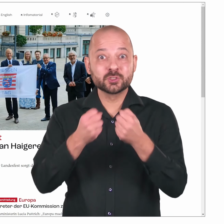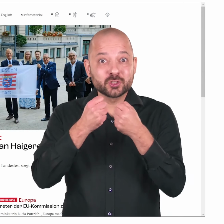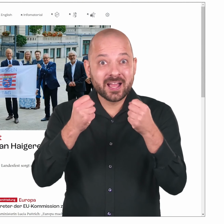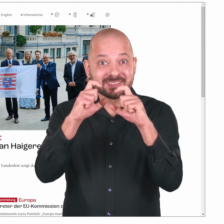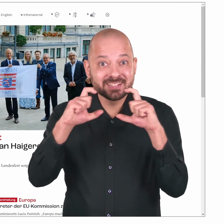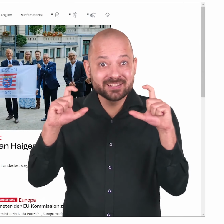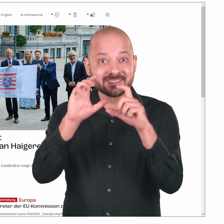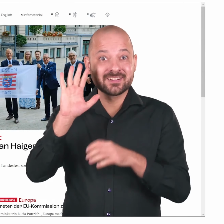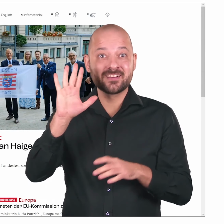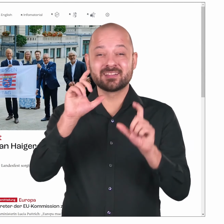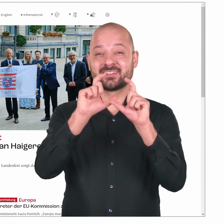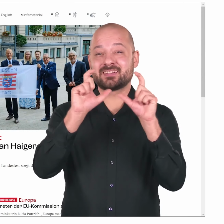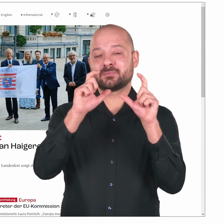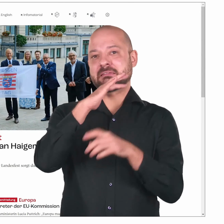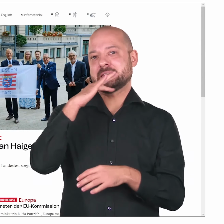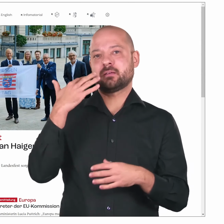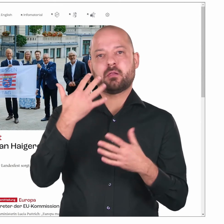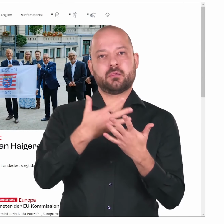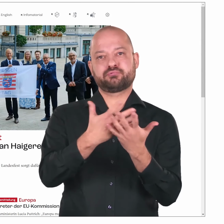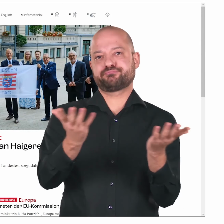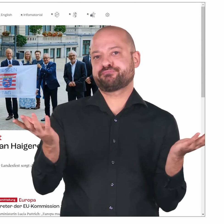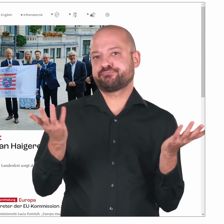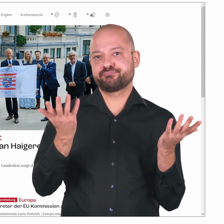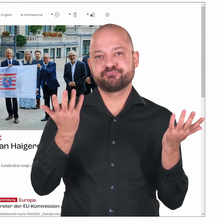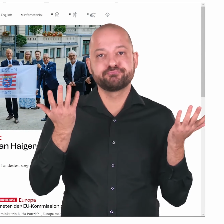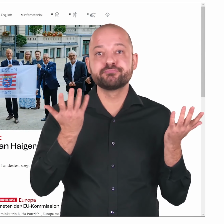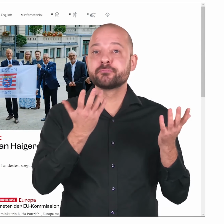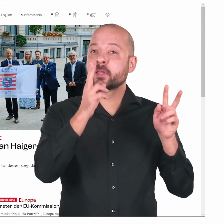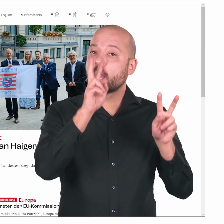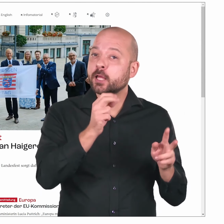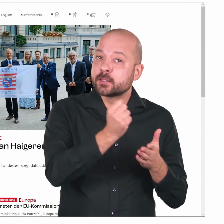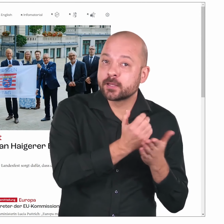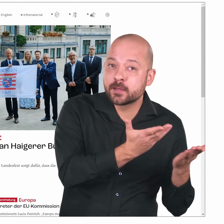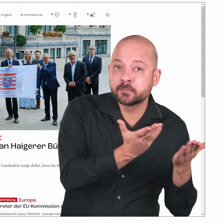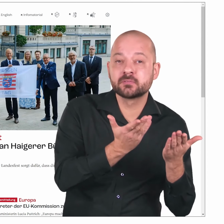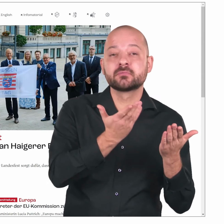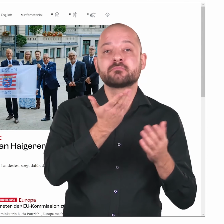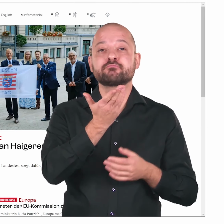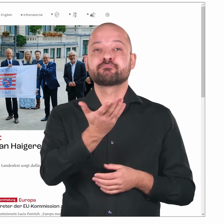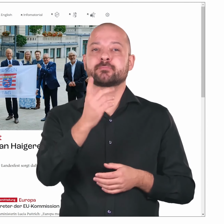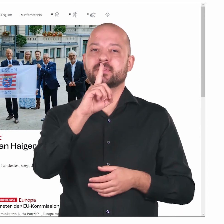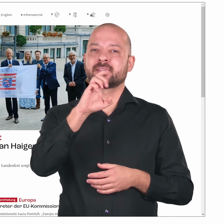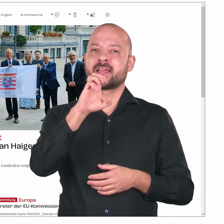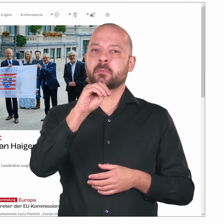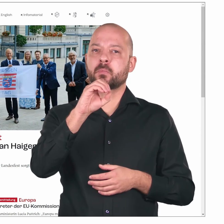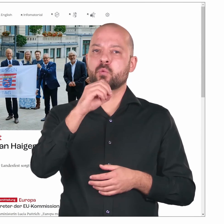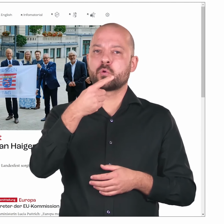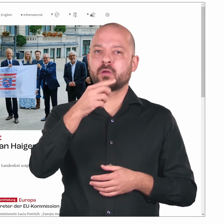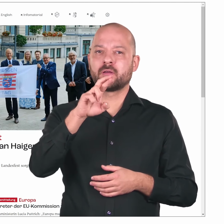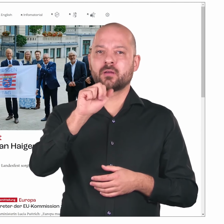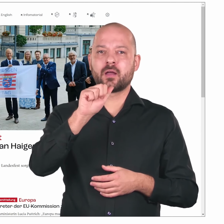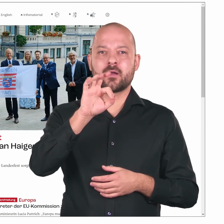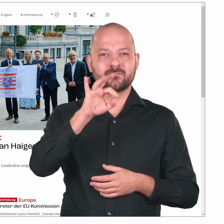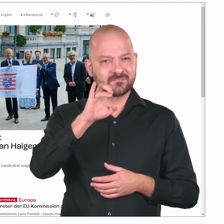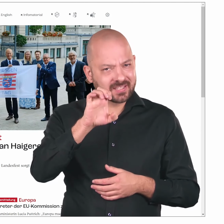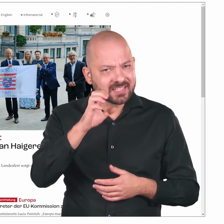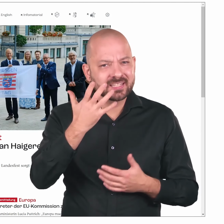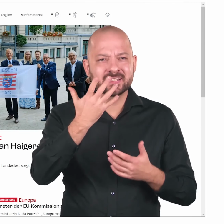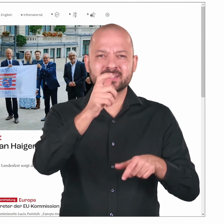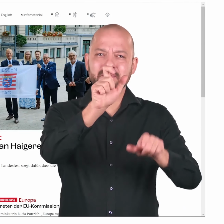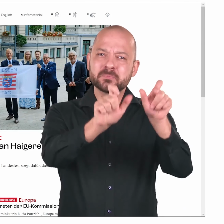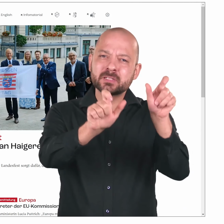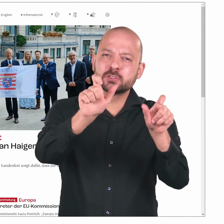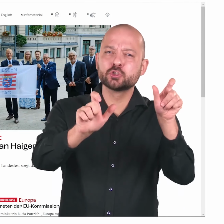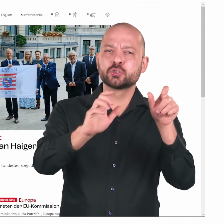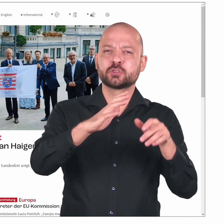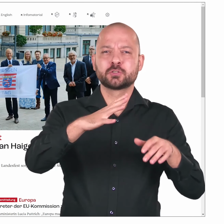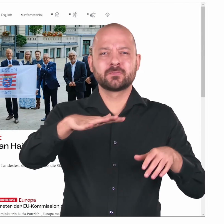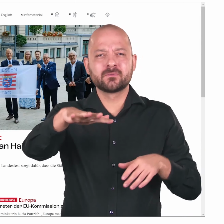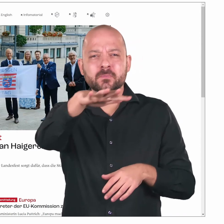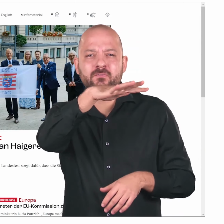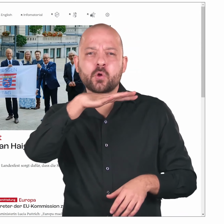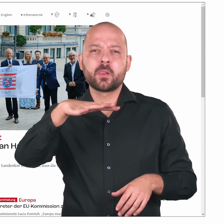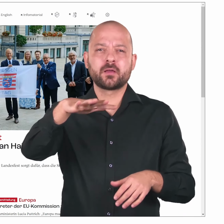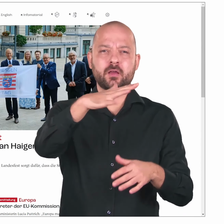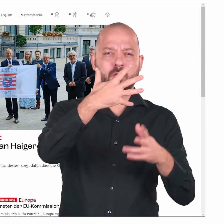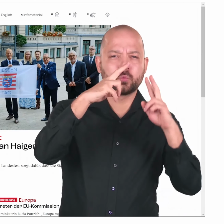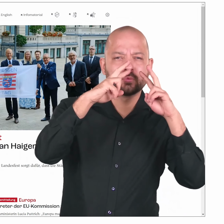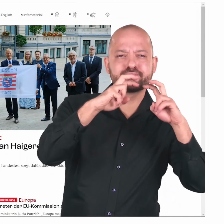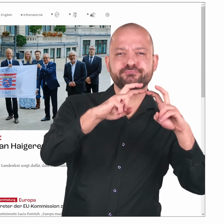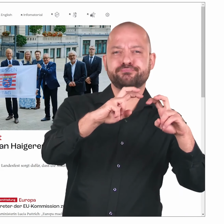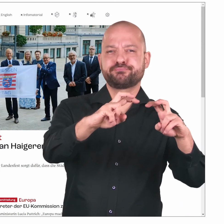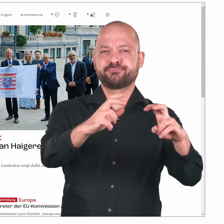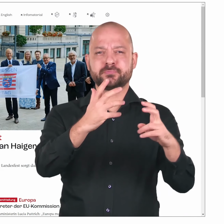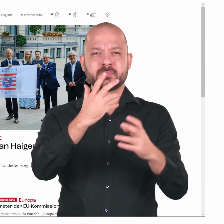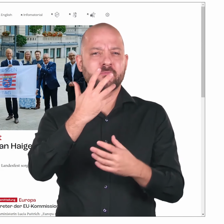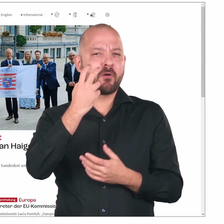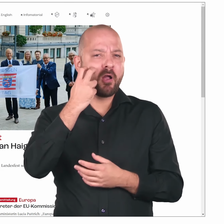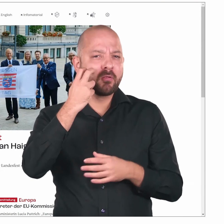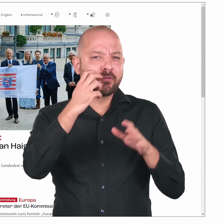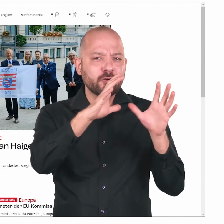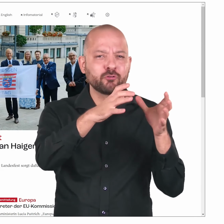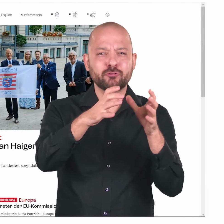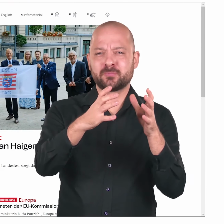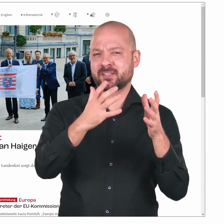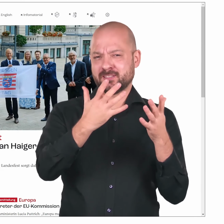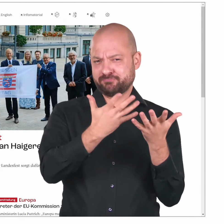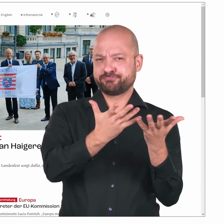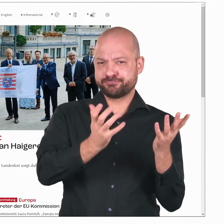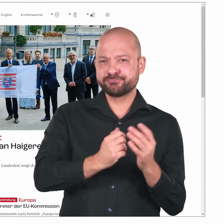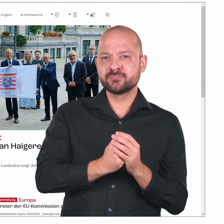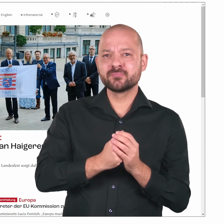Die Themen der Staatskanzlei reichen vom Ehrenamt über die Demografie